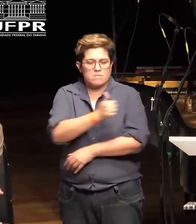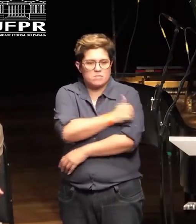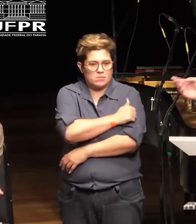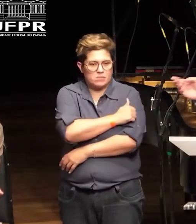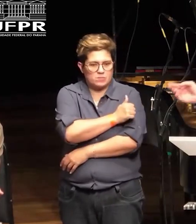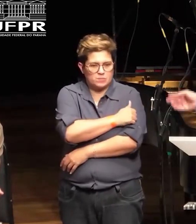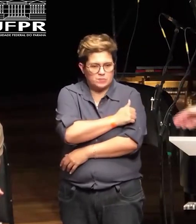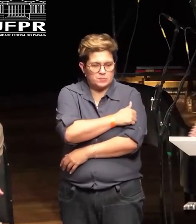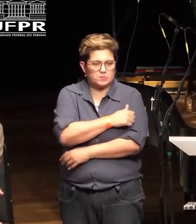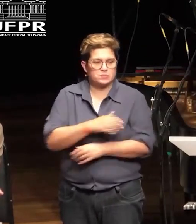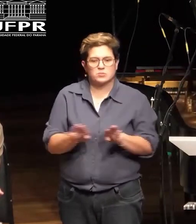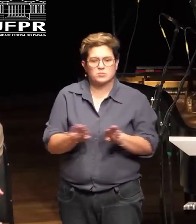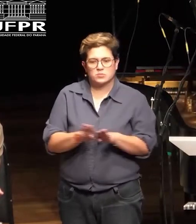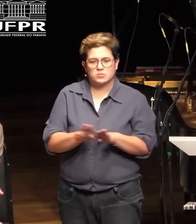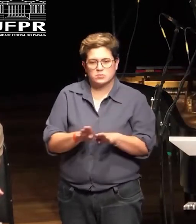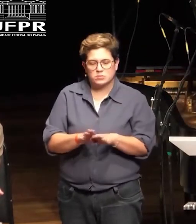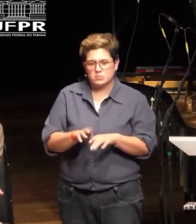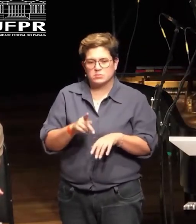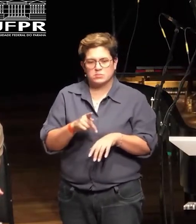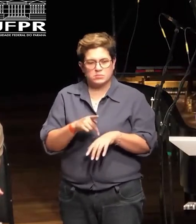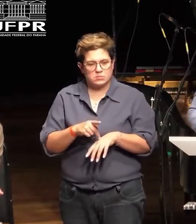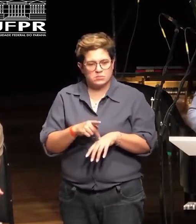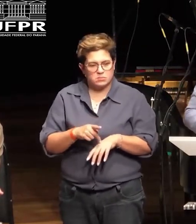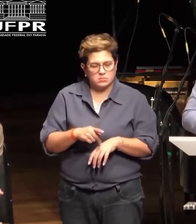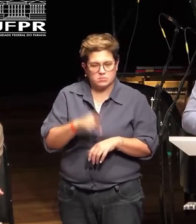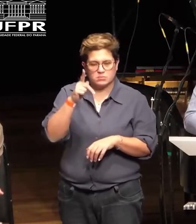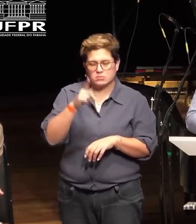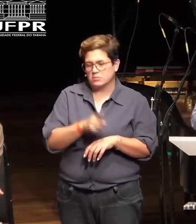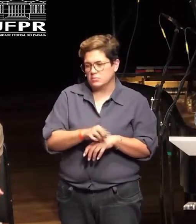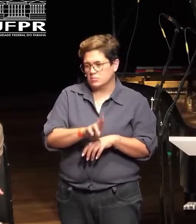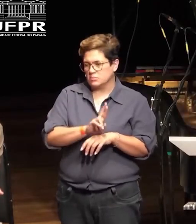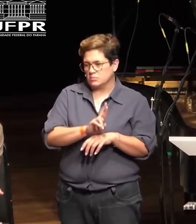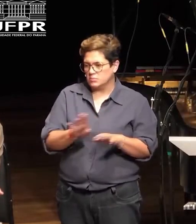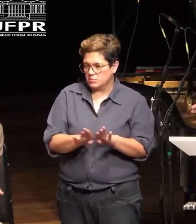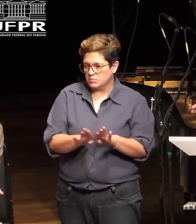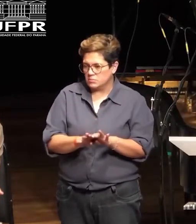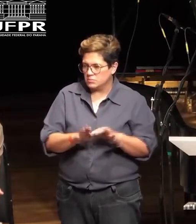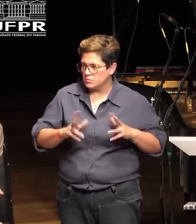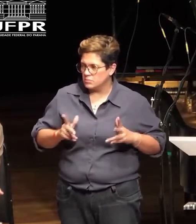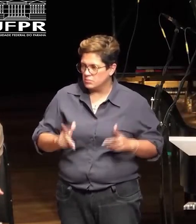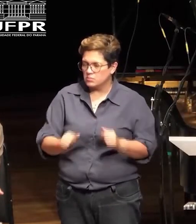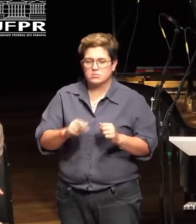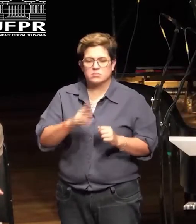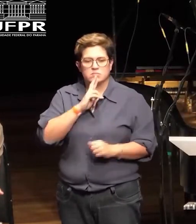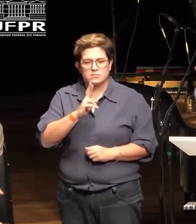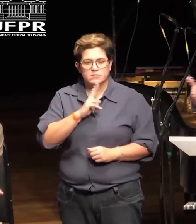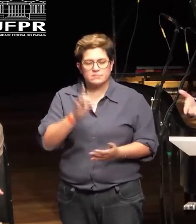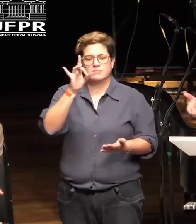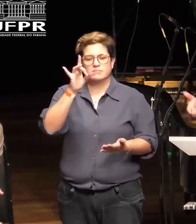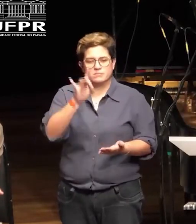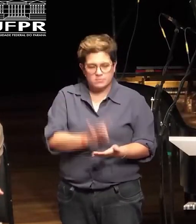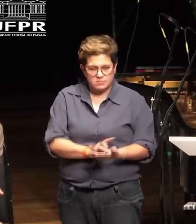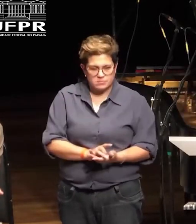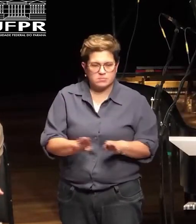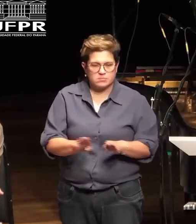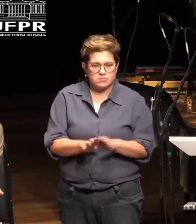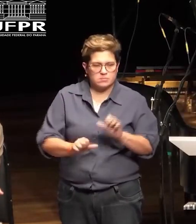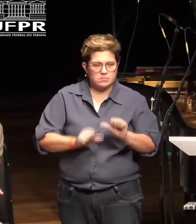nos nossos pós doutorandos, enfim, de todos os resultados efetivos e da transformação que a gente vai fazer.